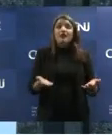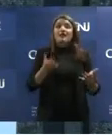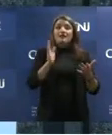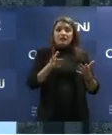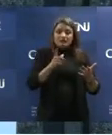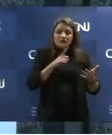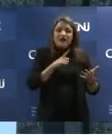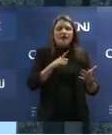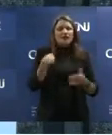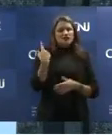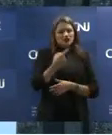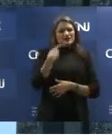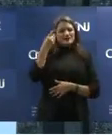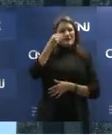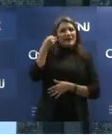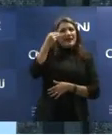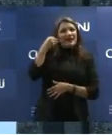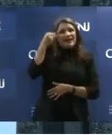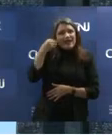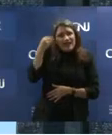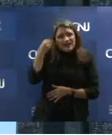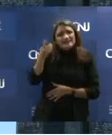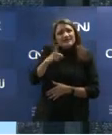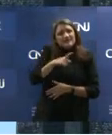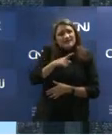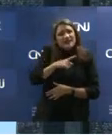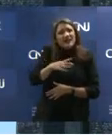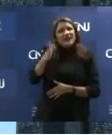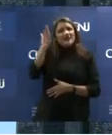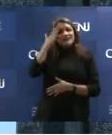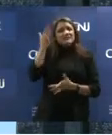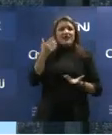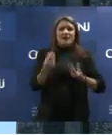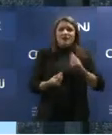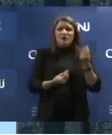Essa essa ponte por onde passam todas as misérias que aponta o magistrado.